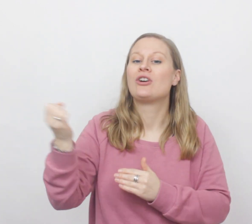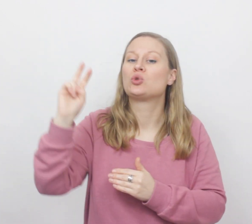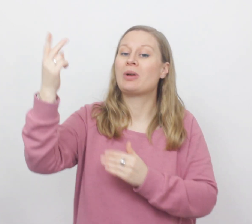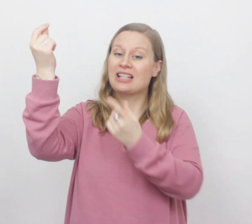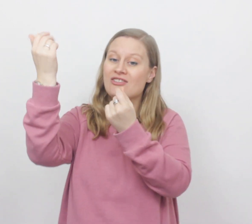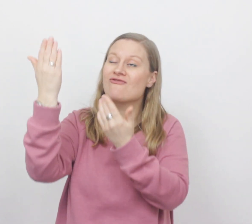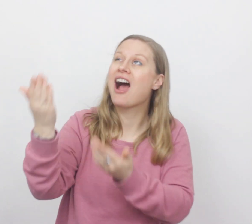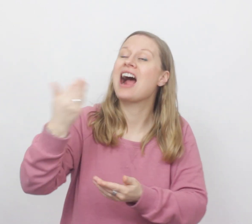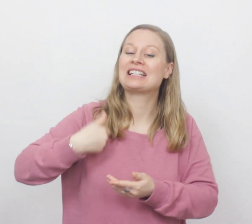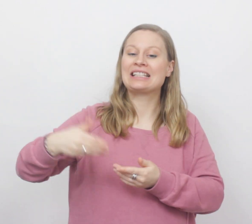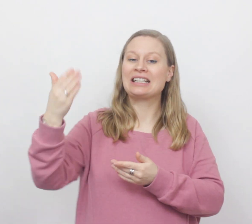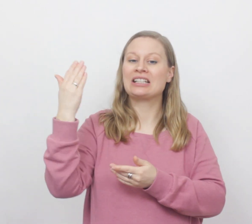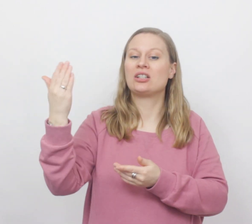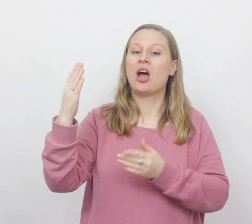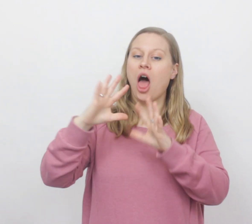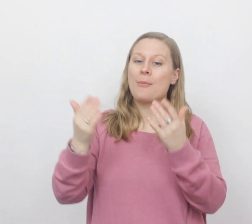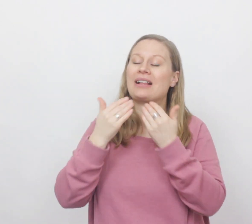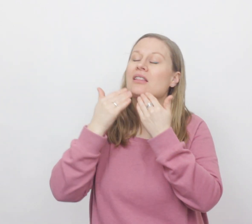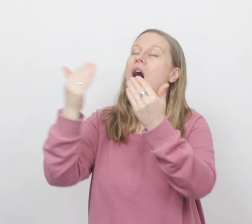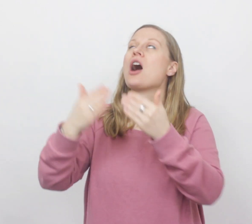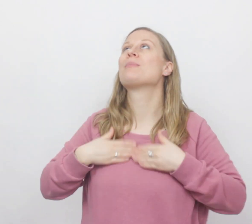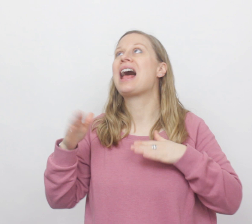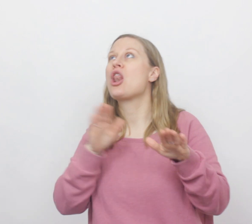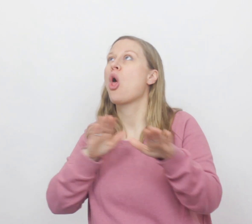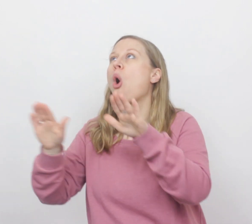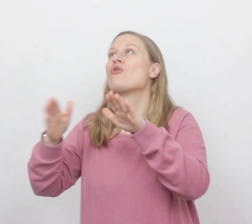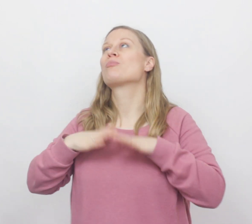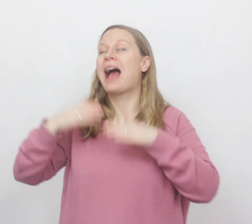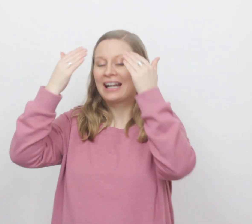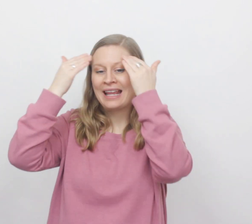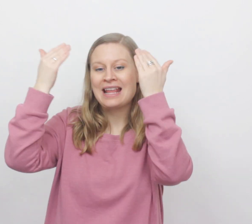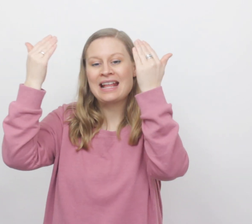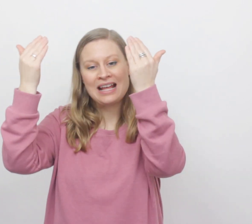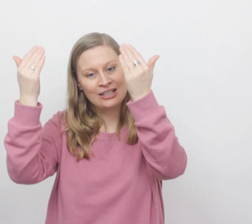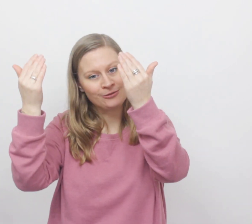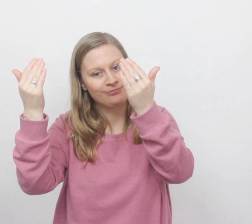want U bent het waard, Heer: al mijn dank, mijn lof, mijn eer.